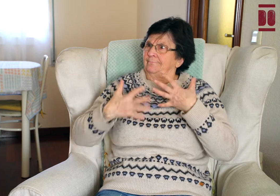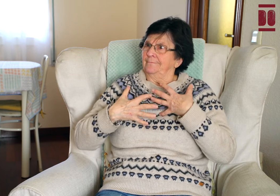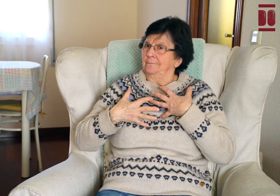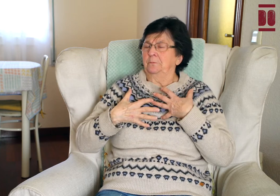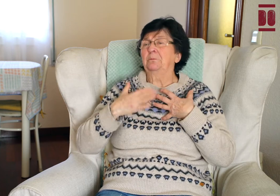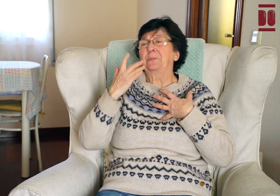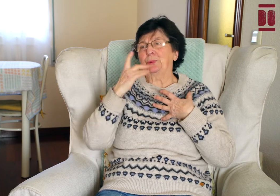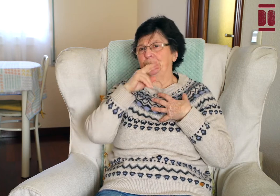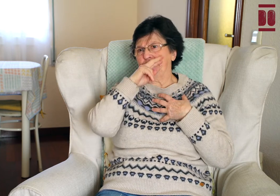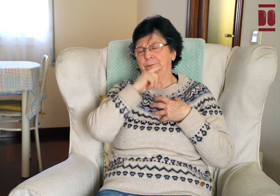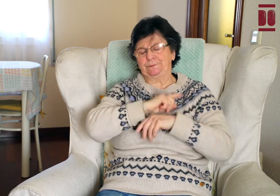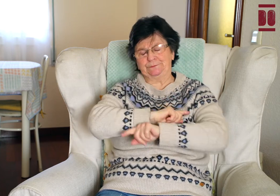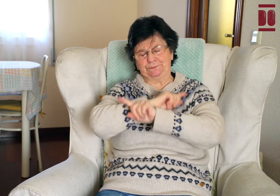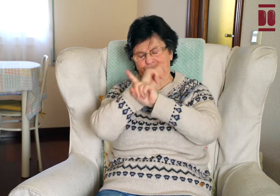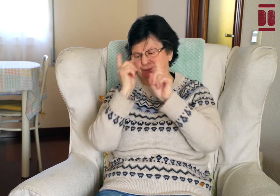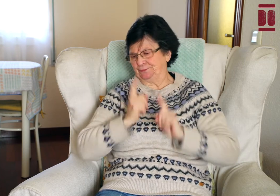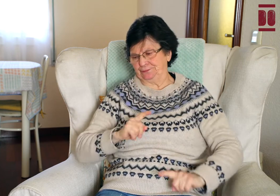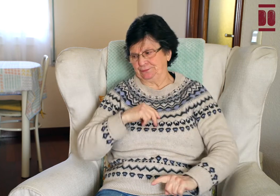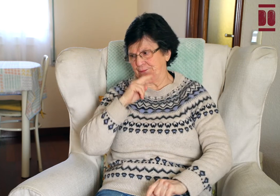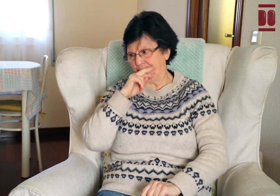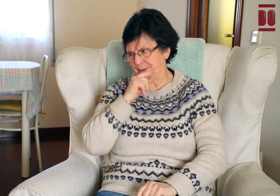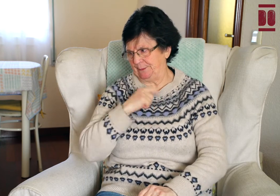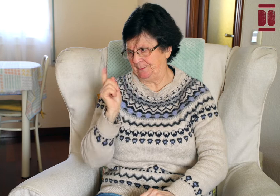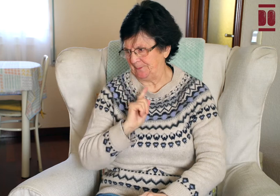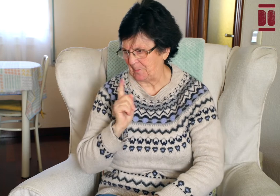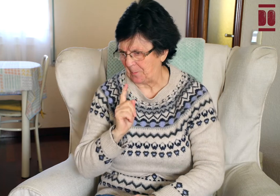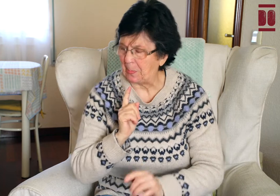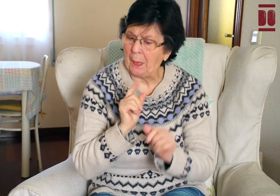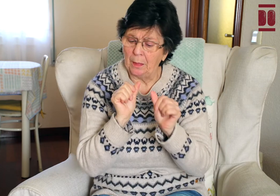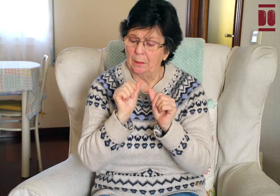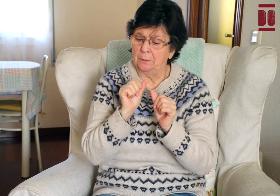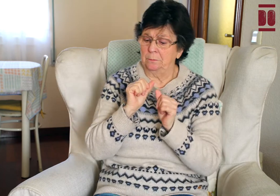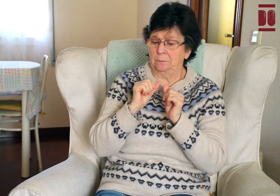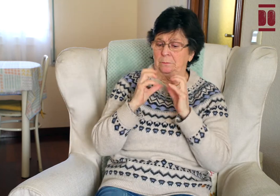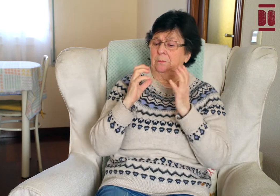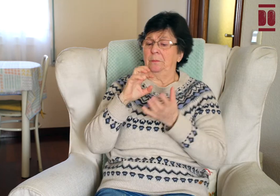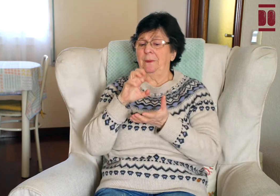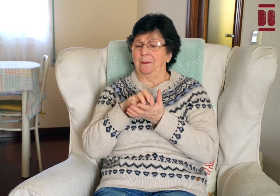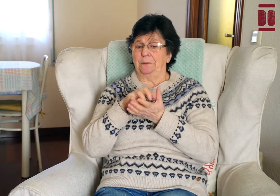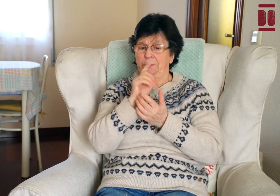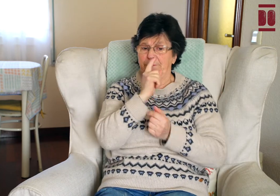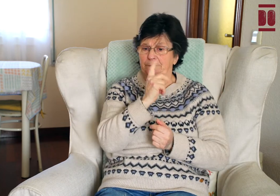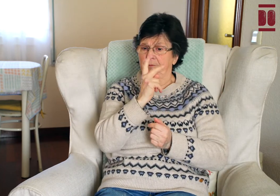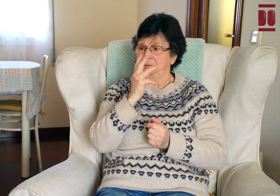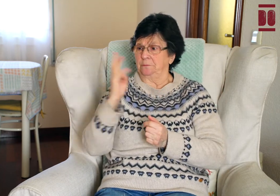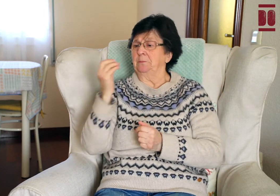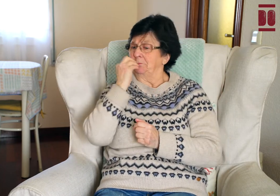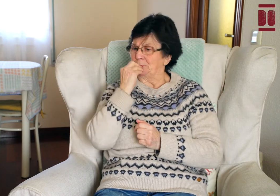Eso me costaba. Pero lo que es hablar, lo intentaba, pero nada. En el colegio fui aprendiendo el abecedario